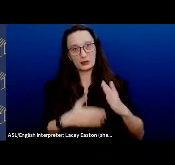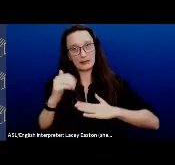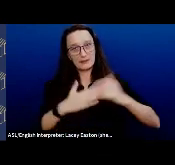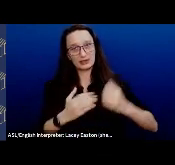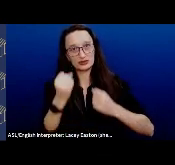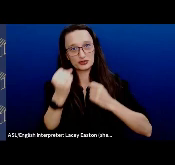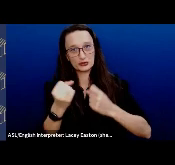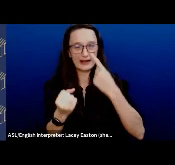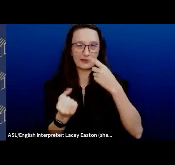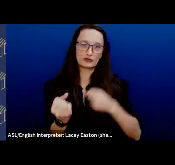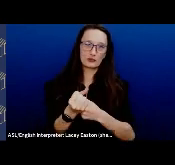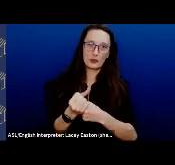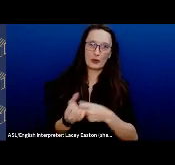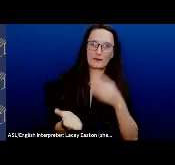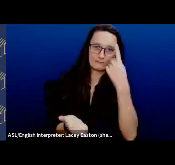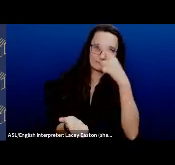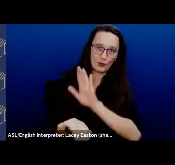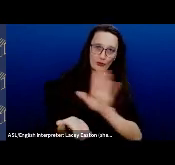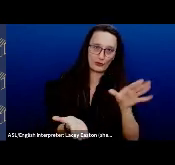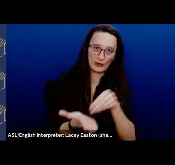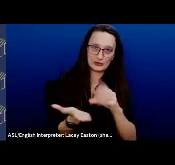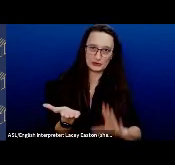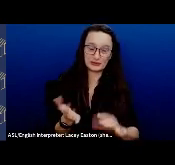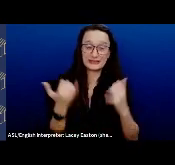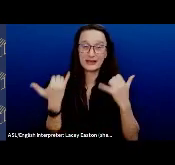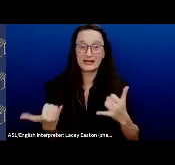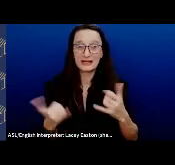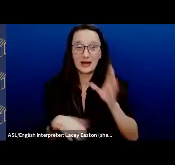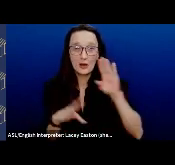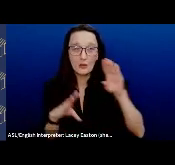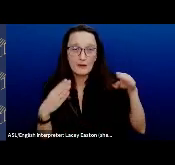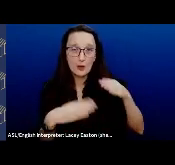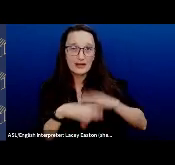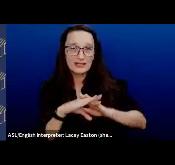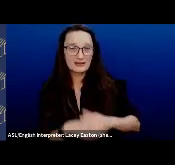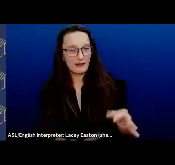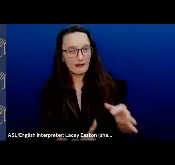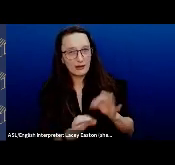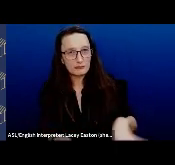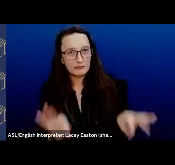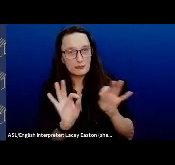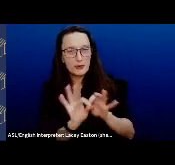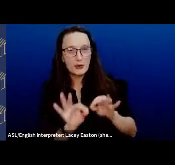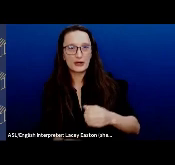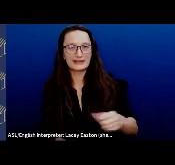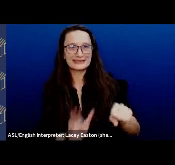hoy nos centraremos en comprender los procedimientos clave de las garantías tales como la participación de los padres en el